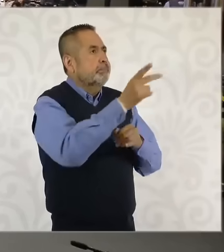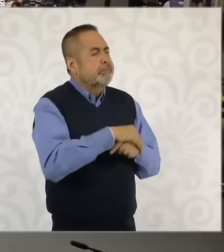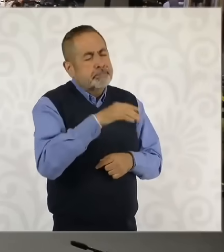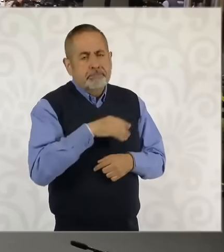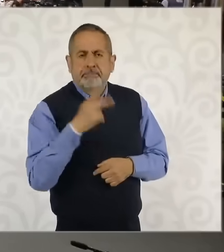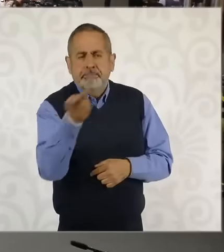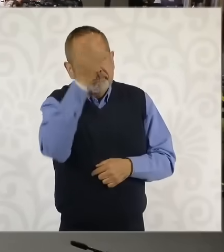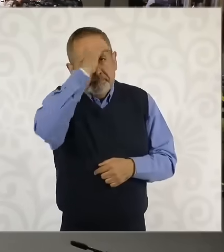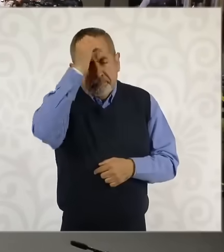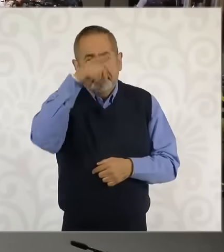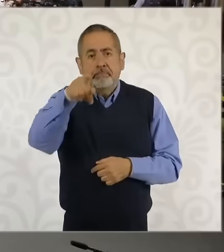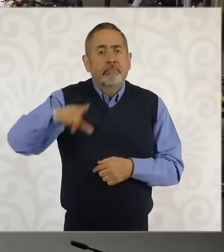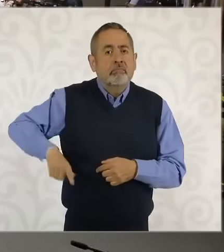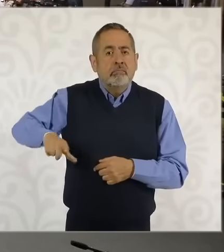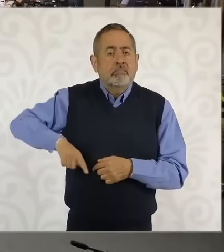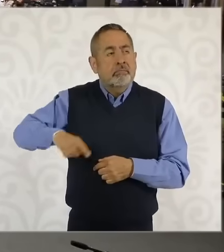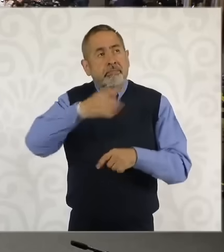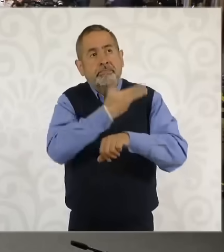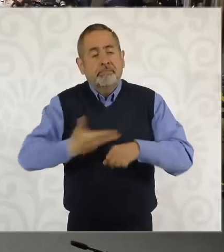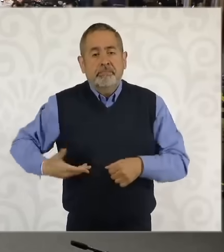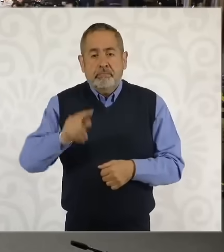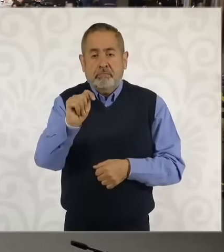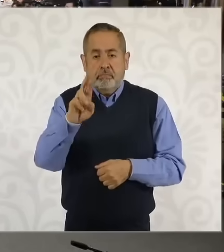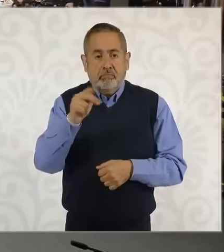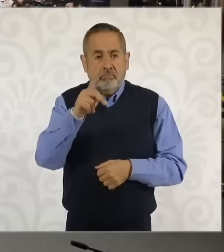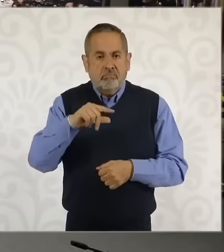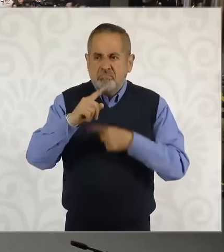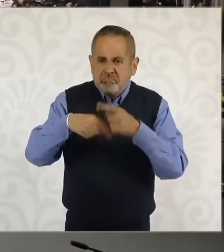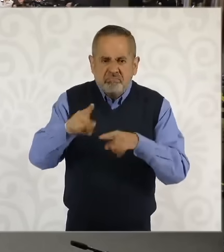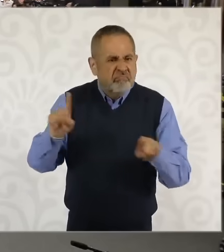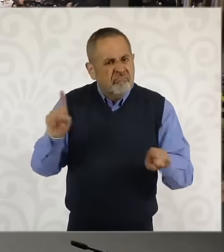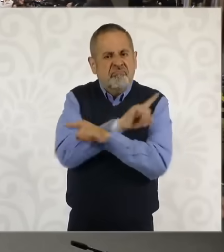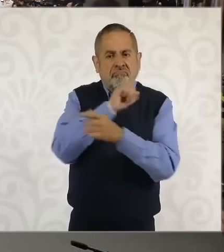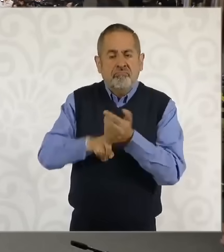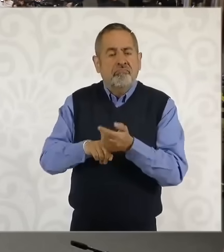que el gobierno del presidente Donald Trump tome represalias contra aerolíneas mexicanas luego de